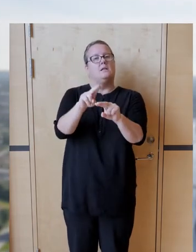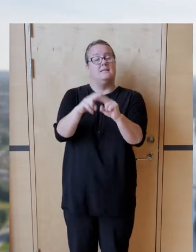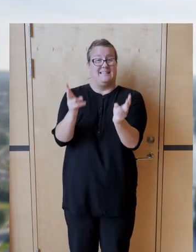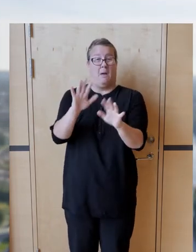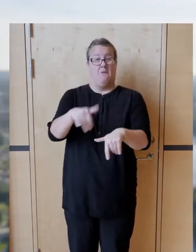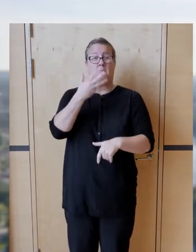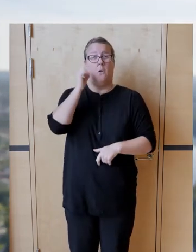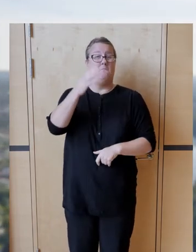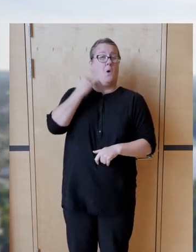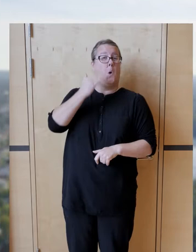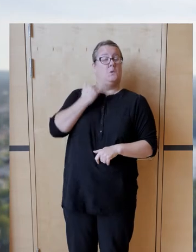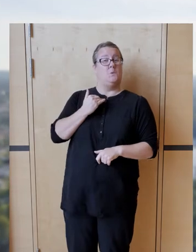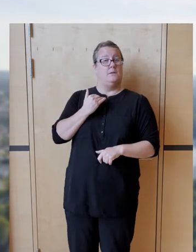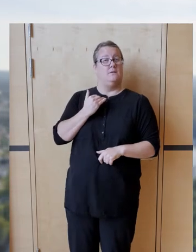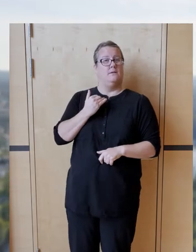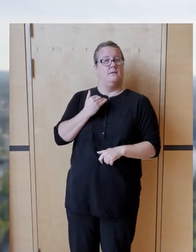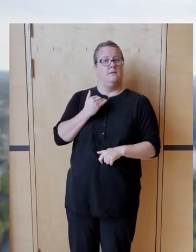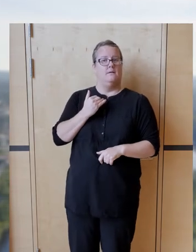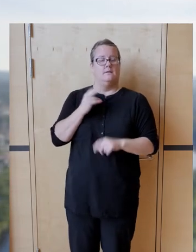Som motsvarar dina fakta lovat också